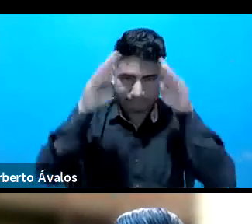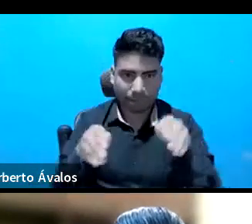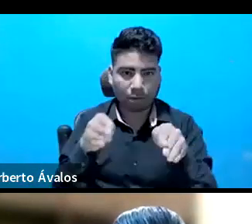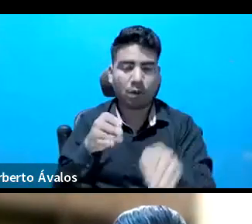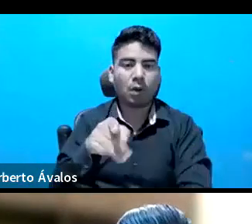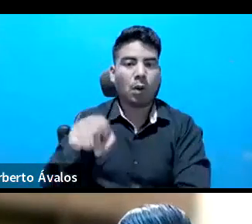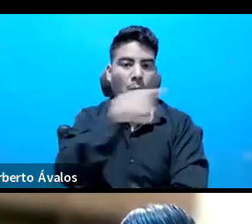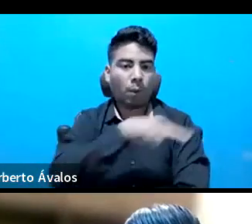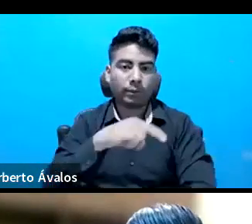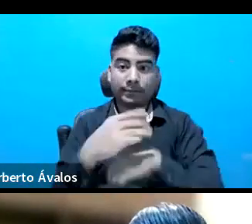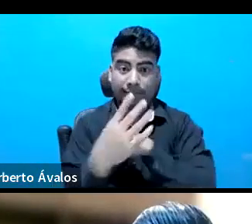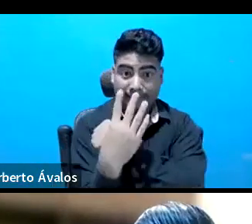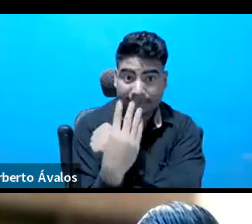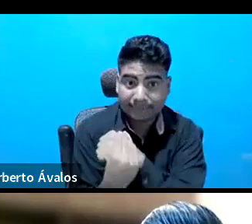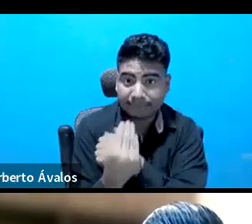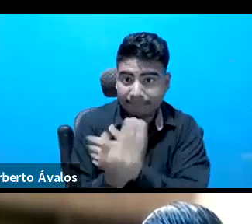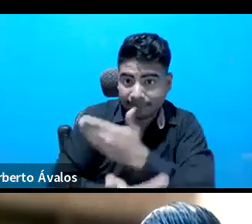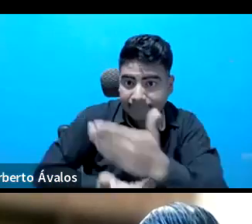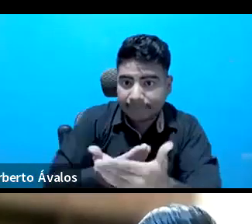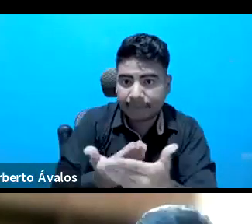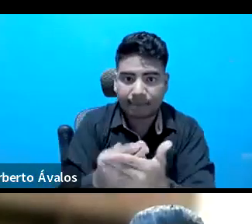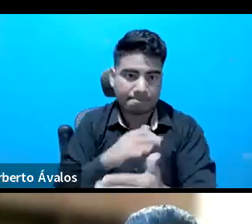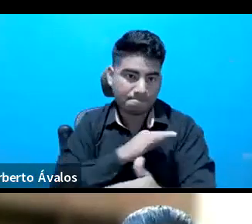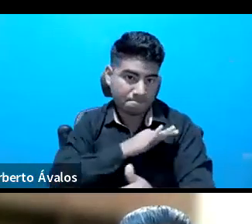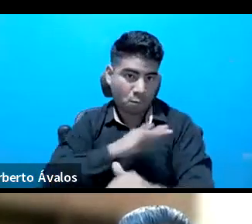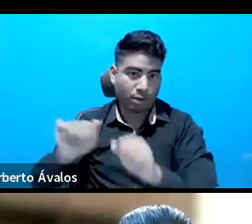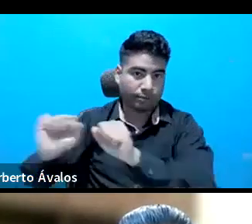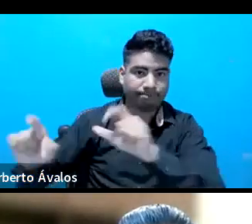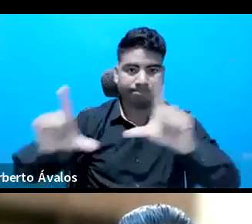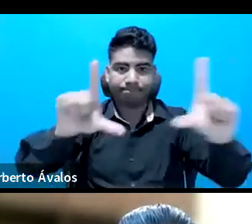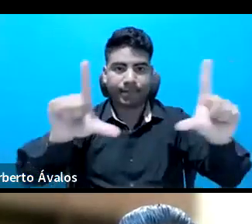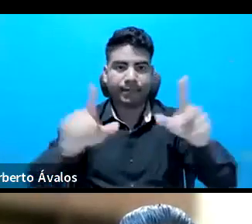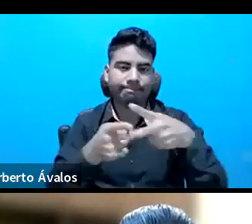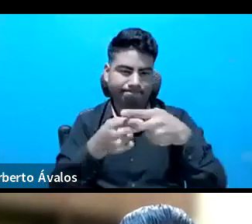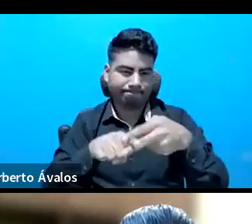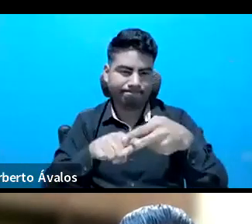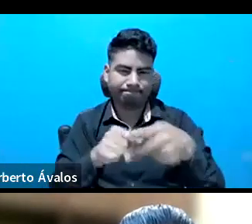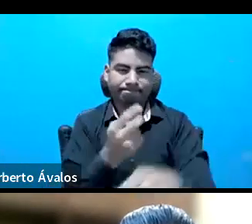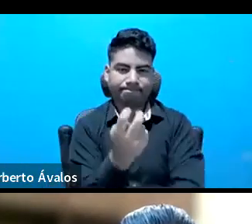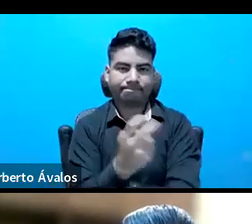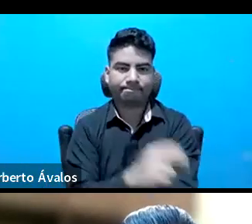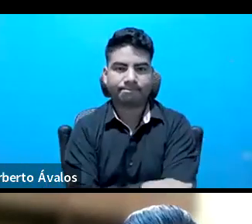entonces s, en Entonces, si me permiten voy a compartir una presentación ación